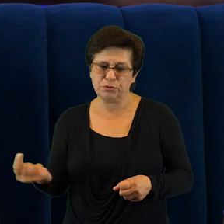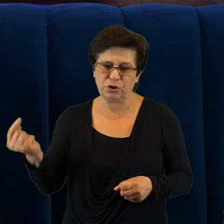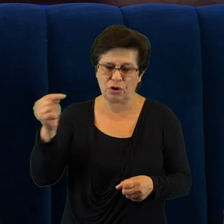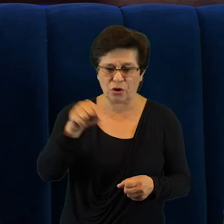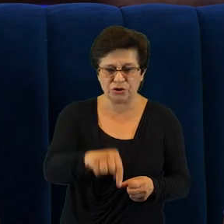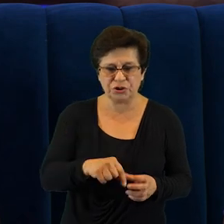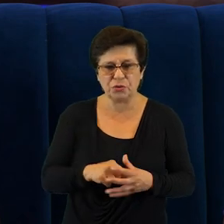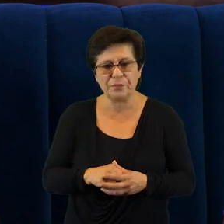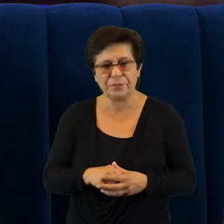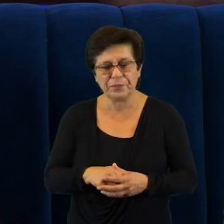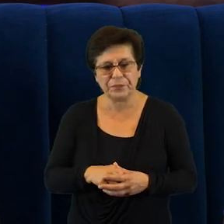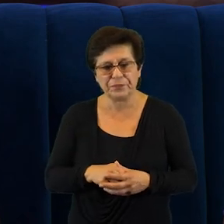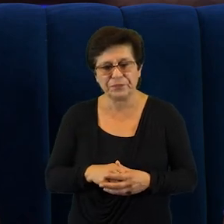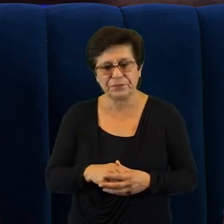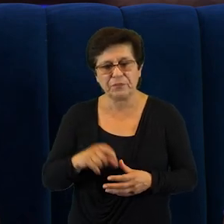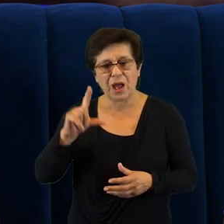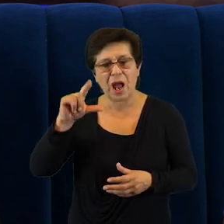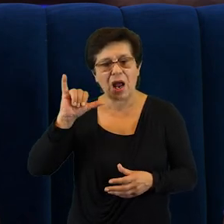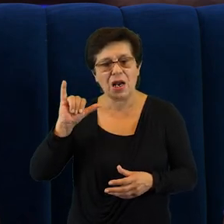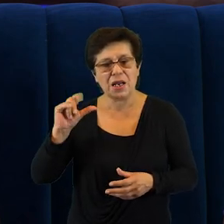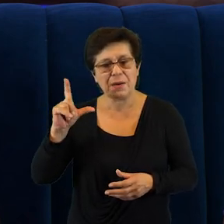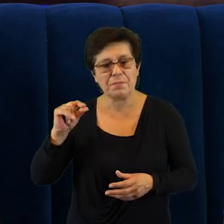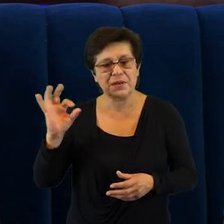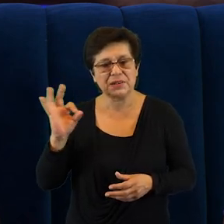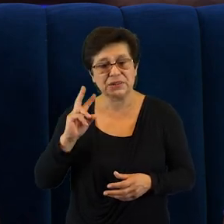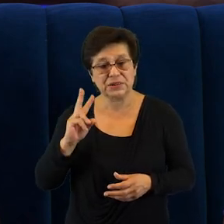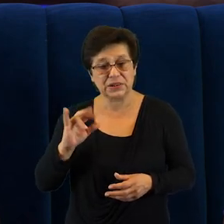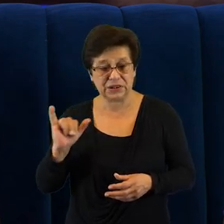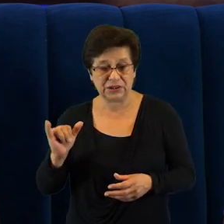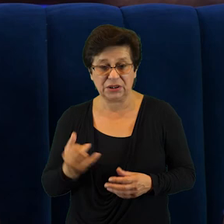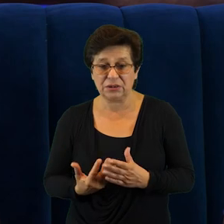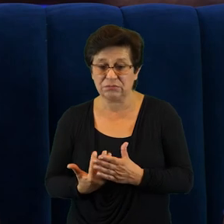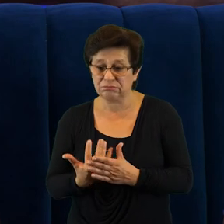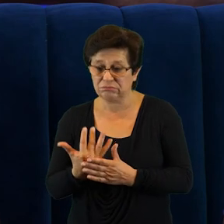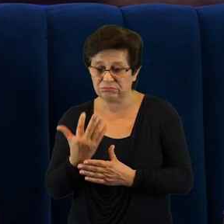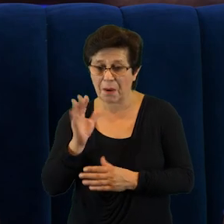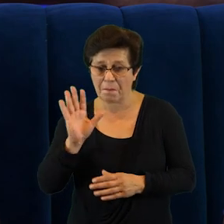Lipski ma narastający wpływ na Antoniego Słonimskiego.